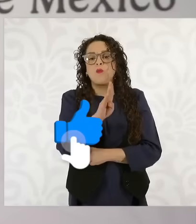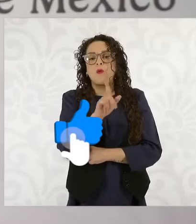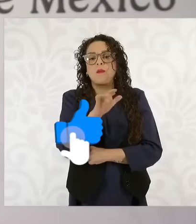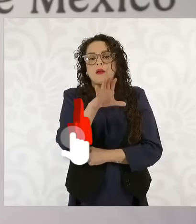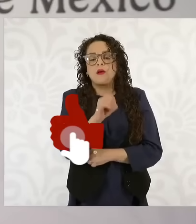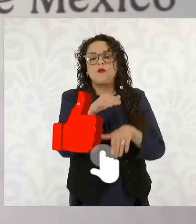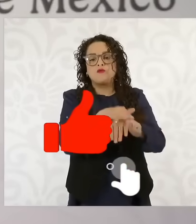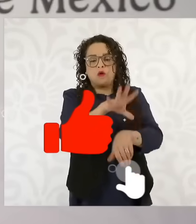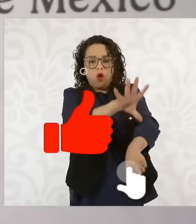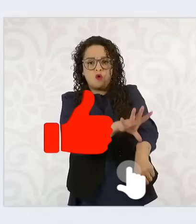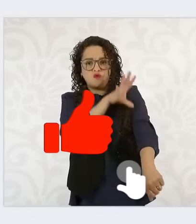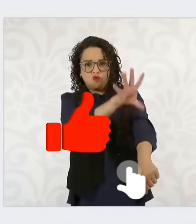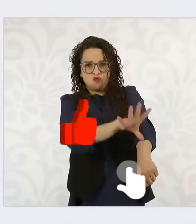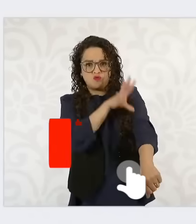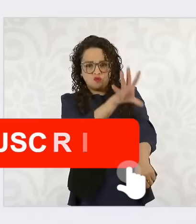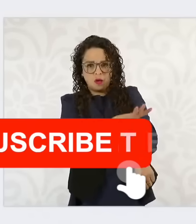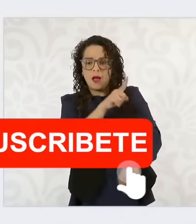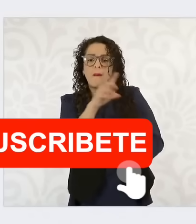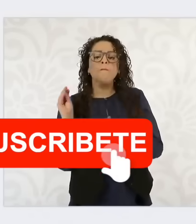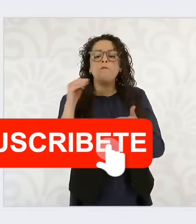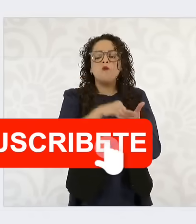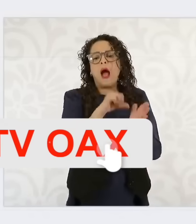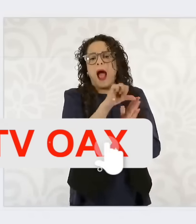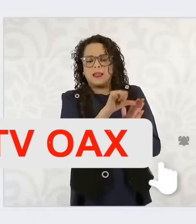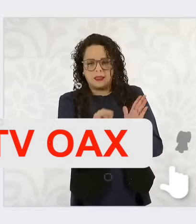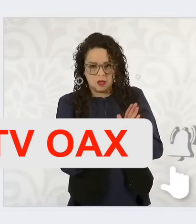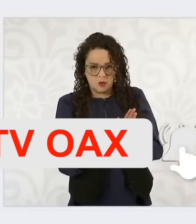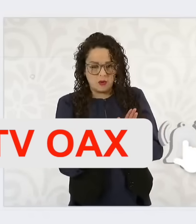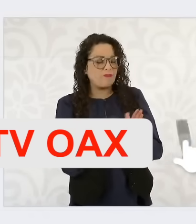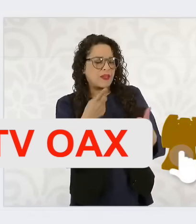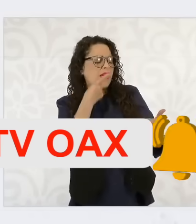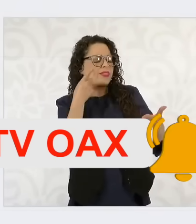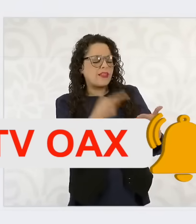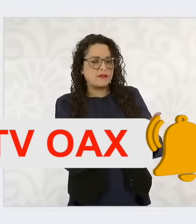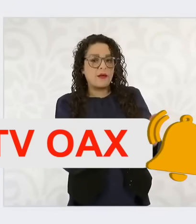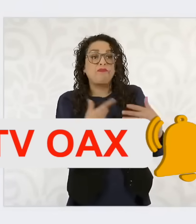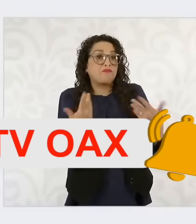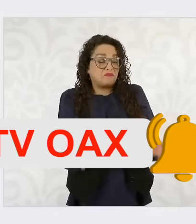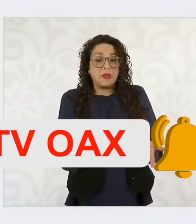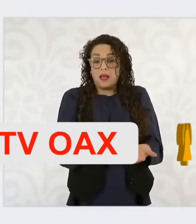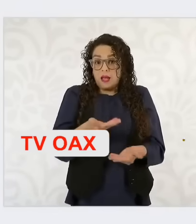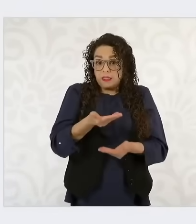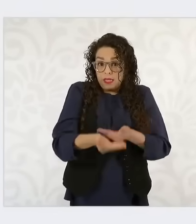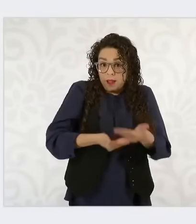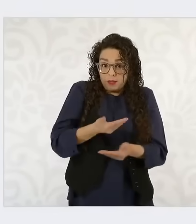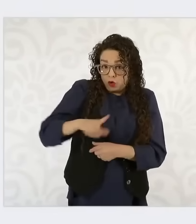En esa ley incorpora un artículo donde dice todo aquello que no es servicio público,